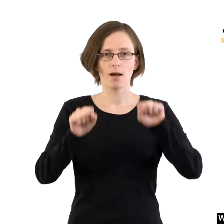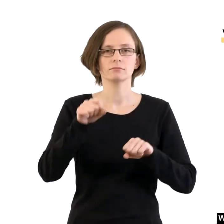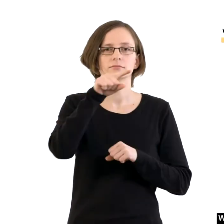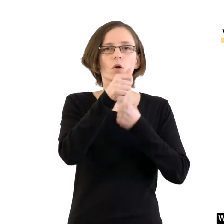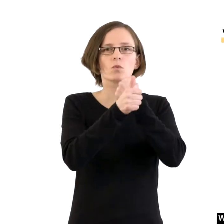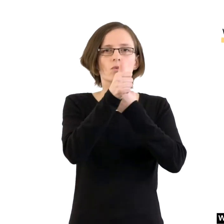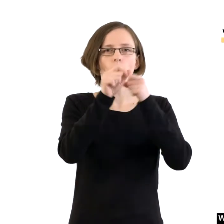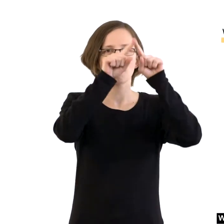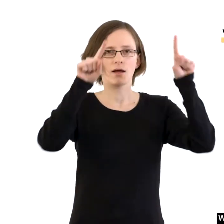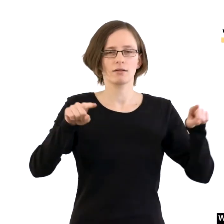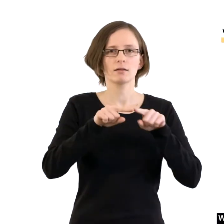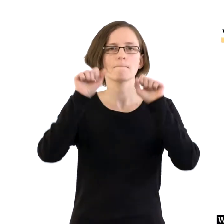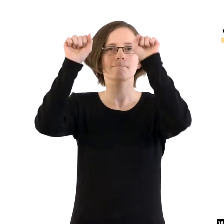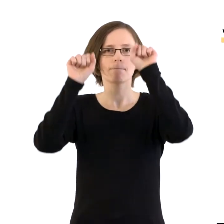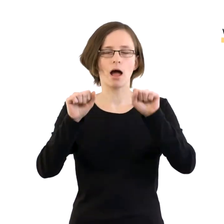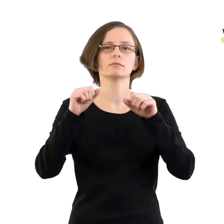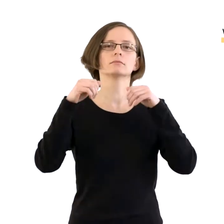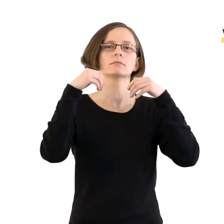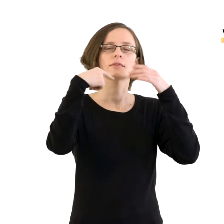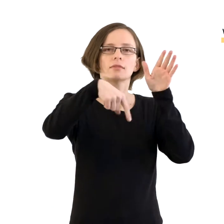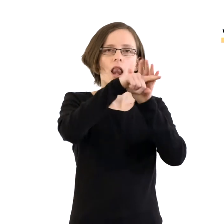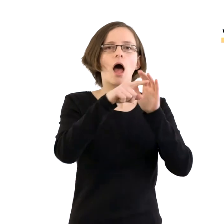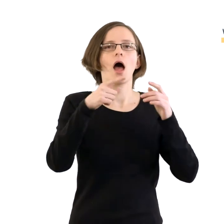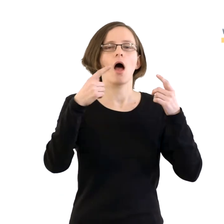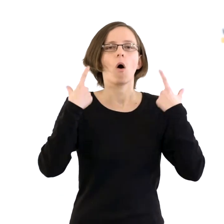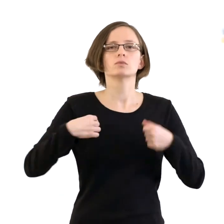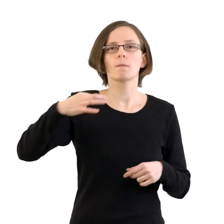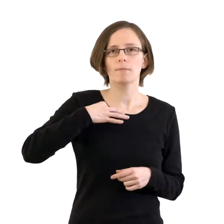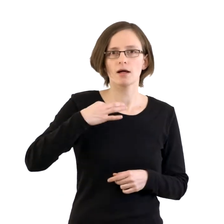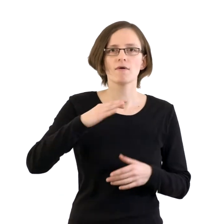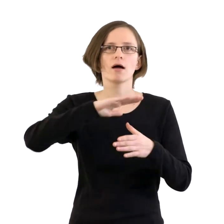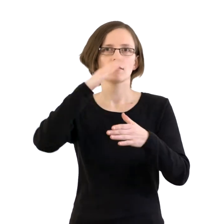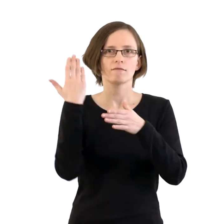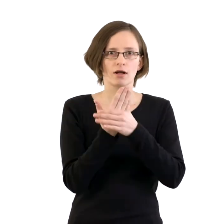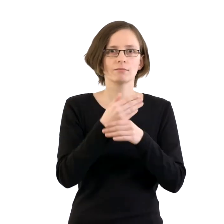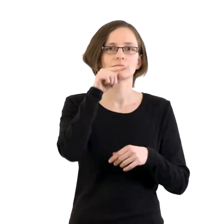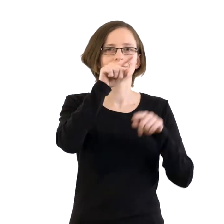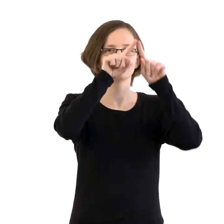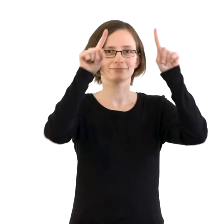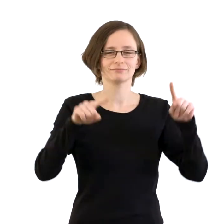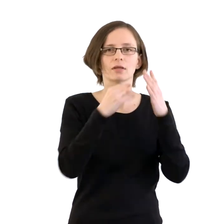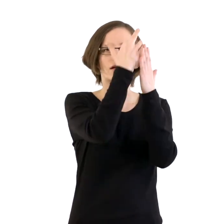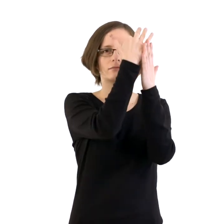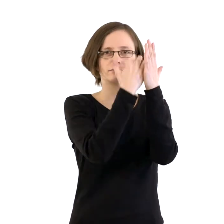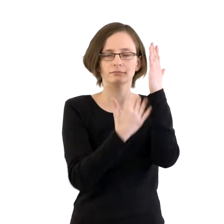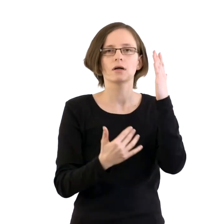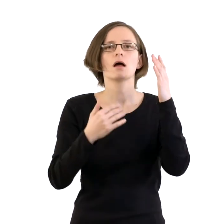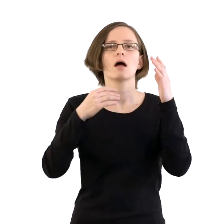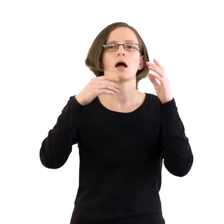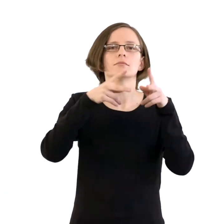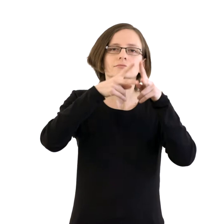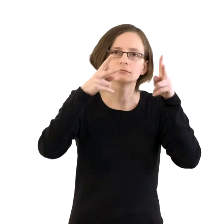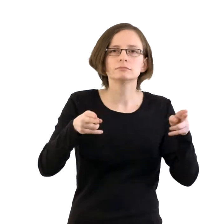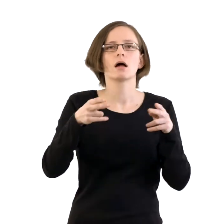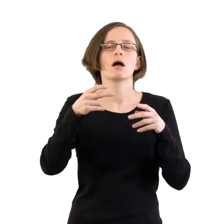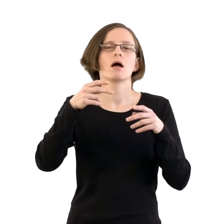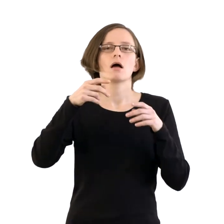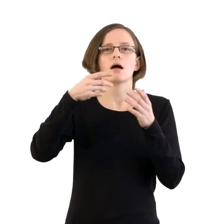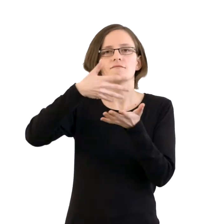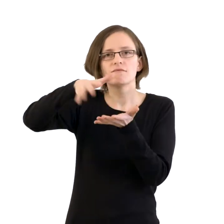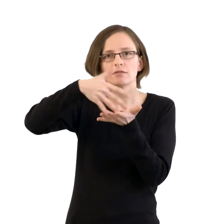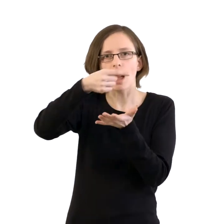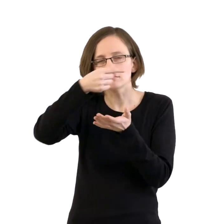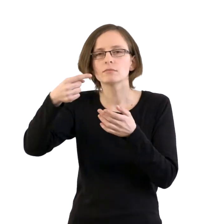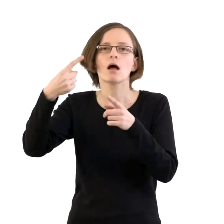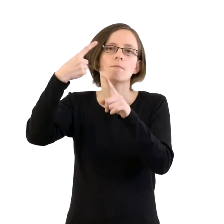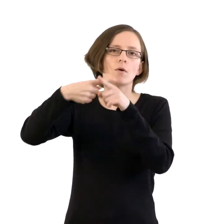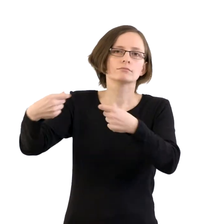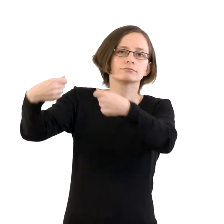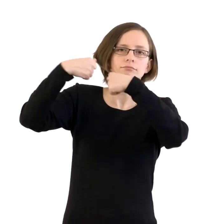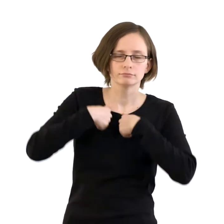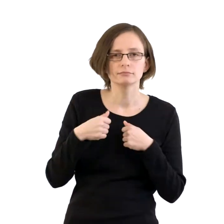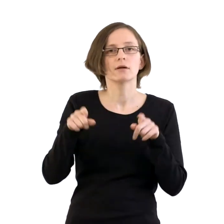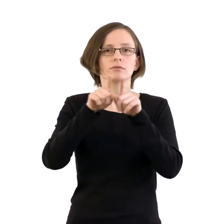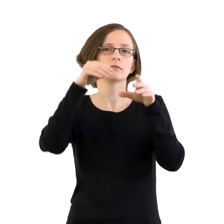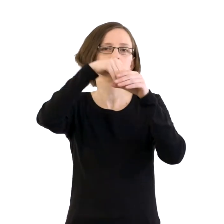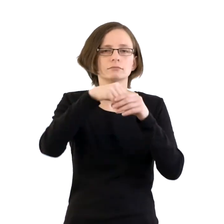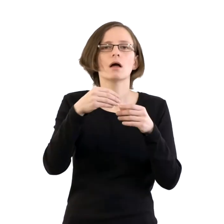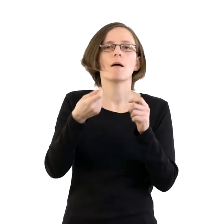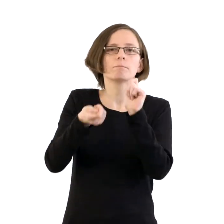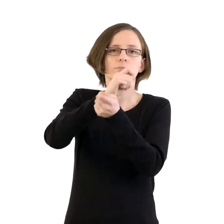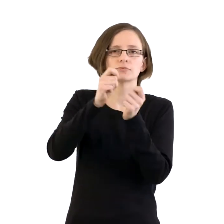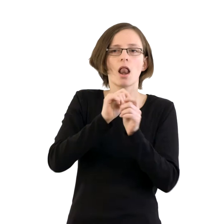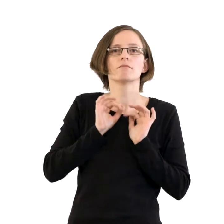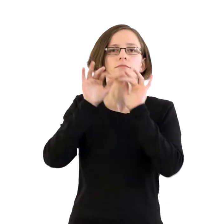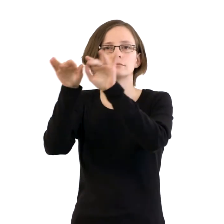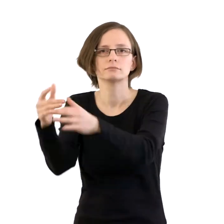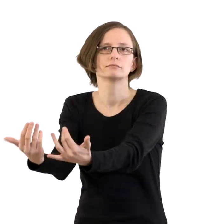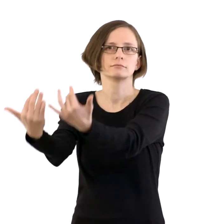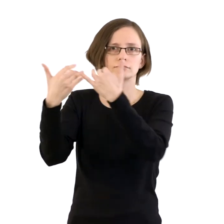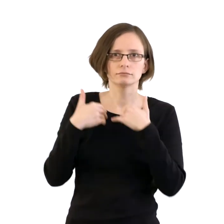Dokument opracowywany przez bank, w którym zbiorczo przedstawione są wydatki i wpływy za dany okres na rachunku,